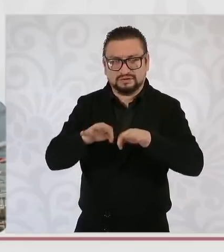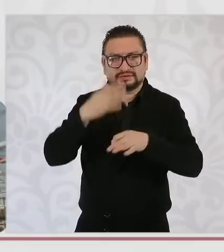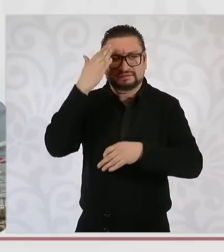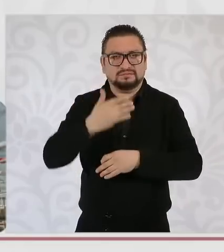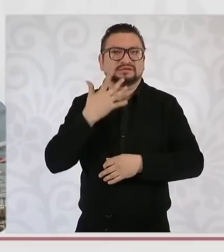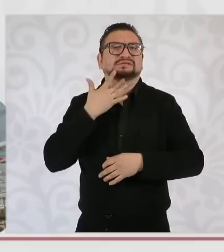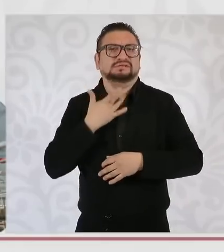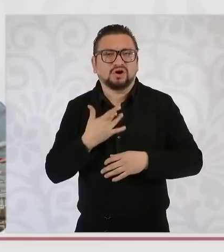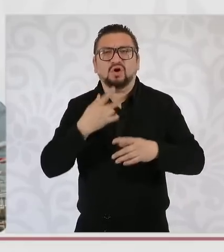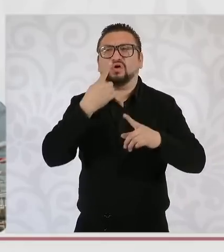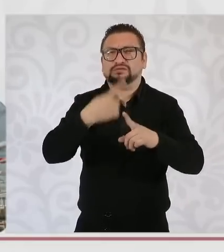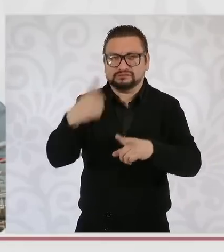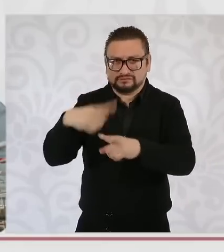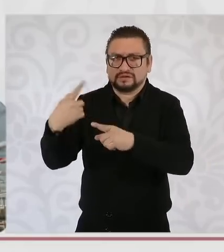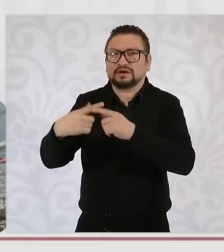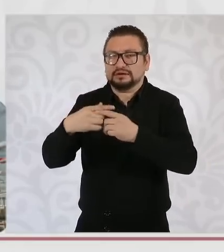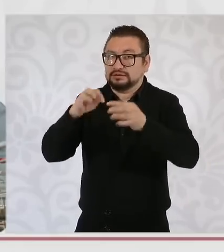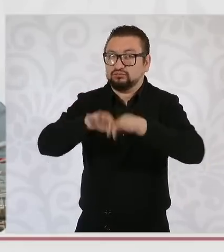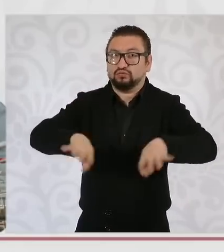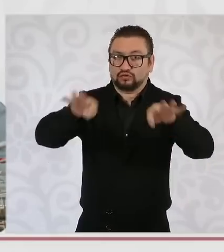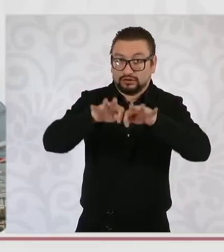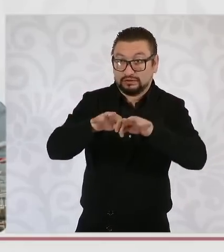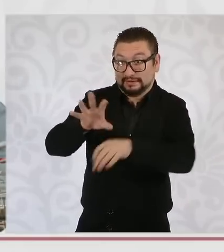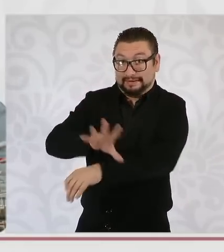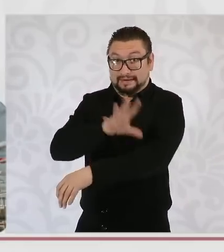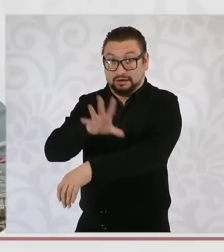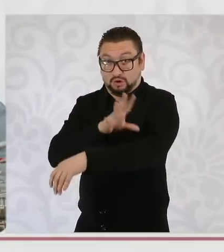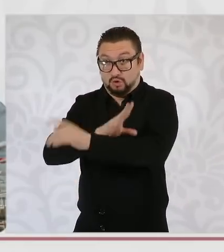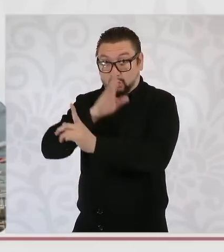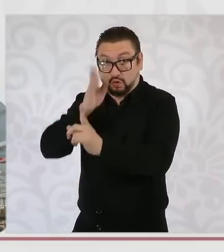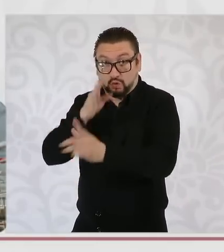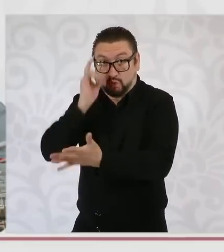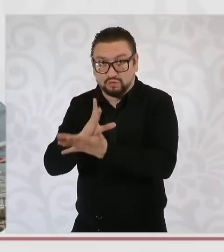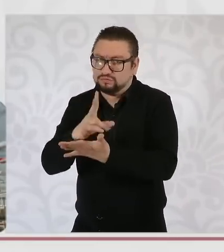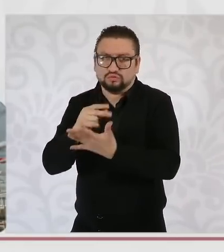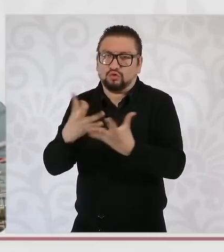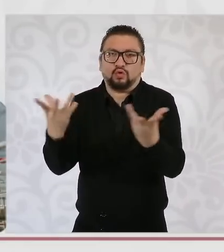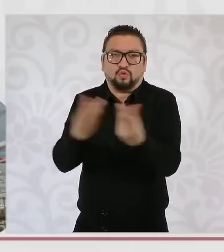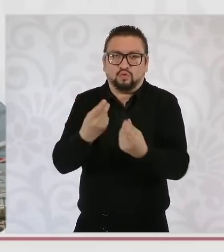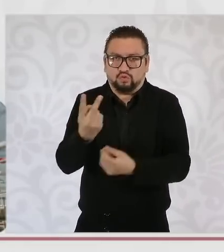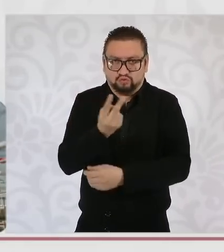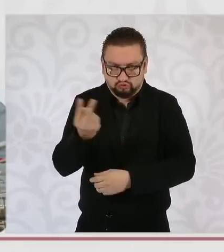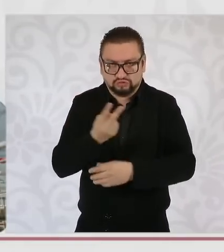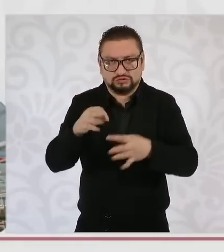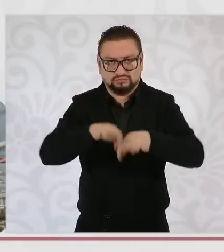transición y no solo la del sector eléctrico como ocurría anteriormente se simplifican los